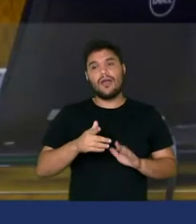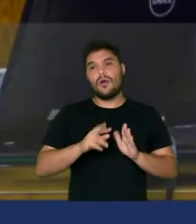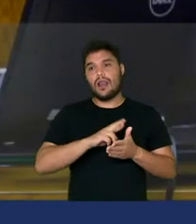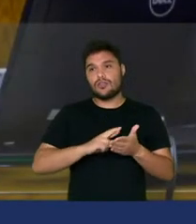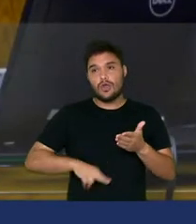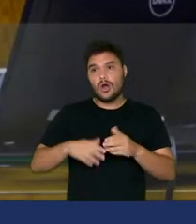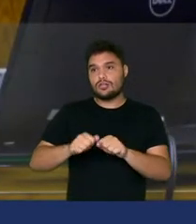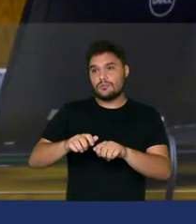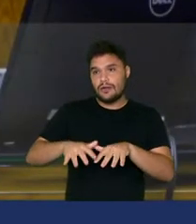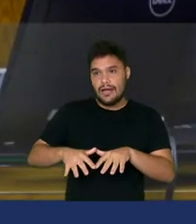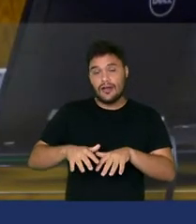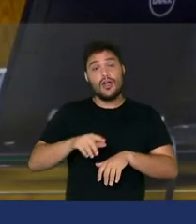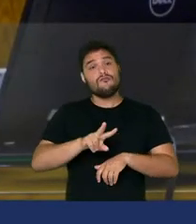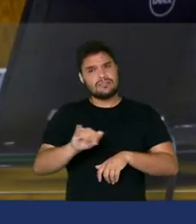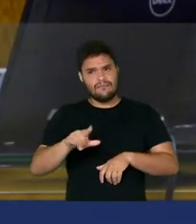[DEPUTADO]: CORRE QUE ESSE RELATÓRIO FOI ALTERADO.